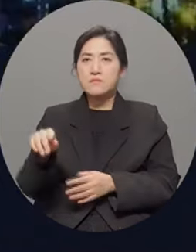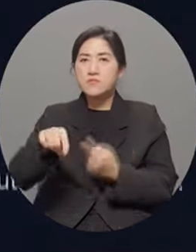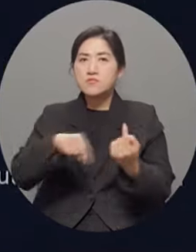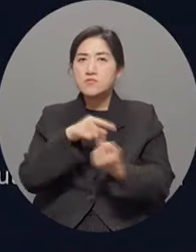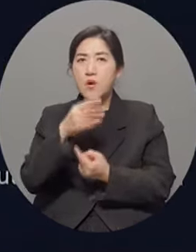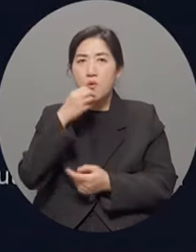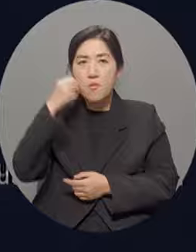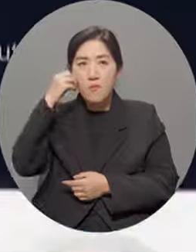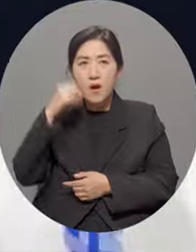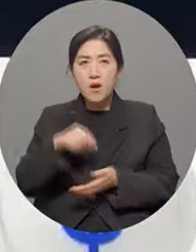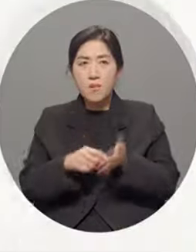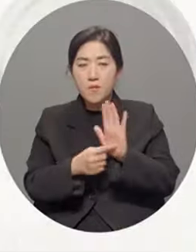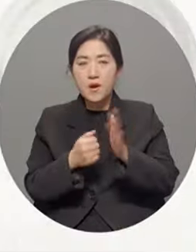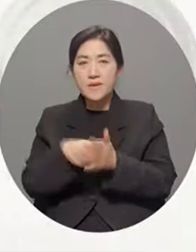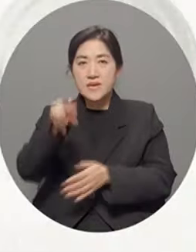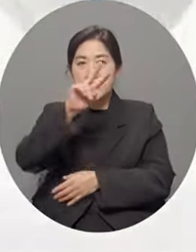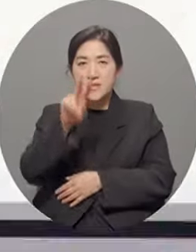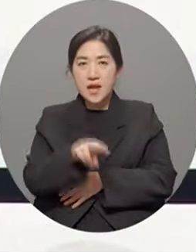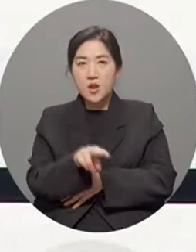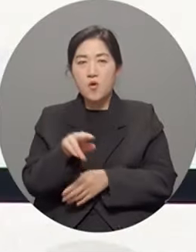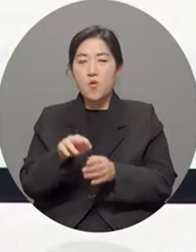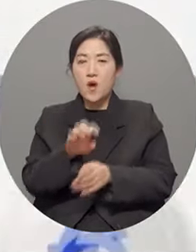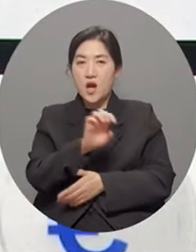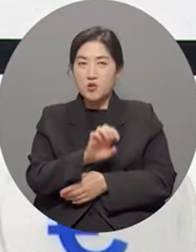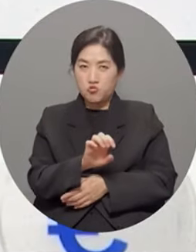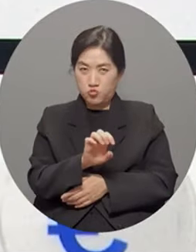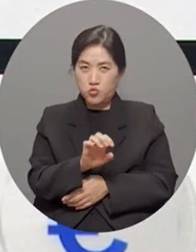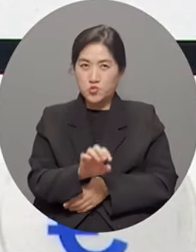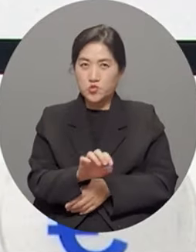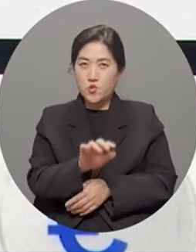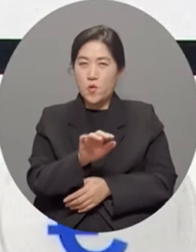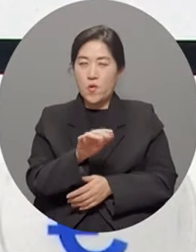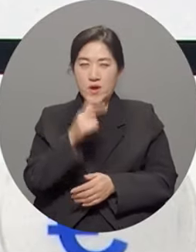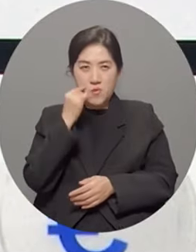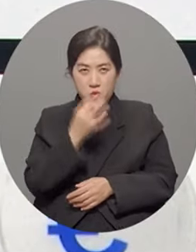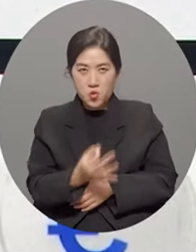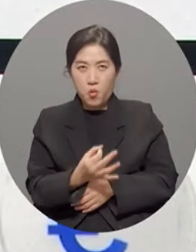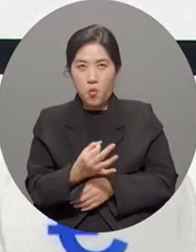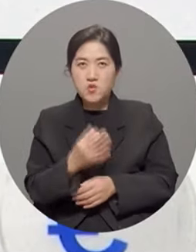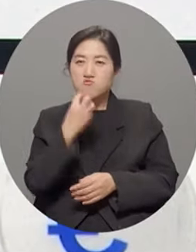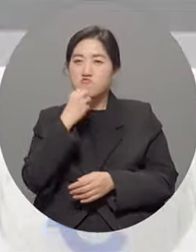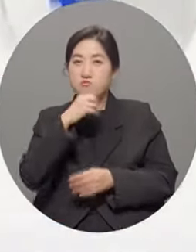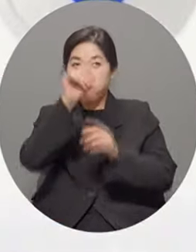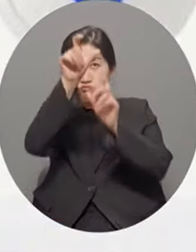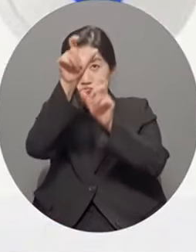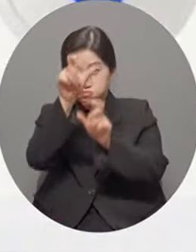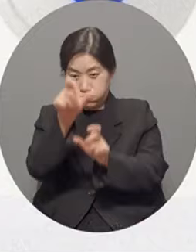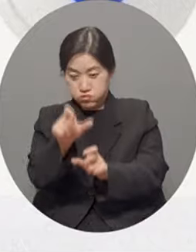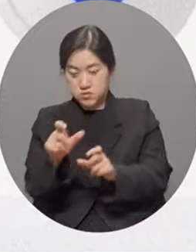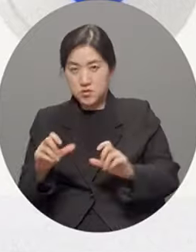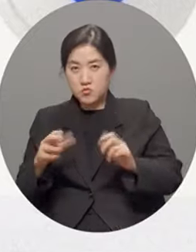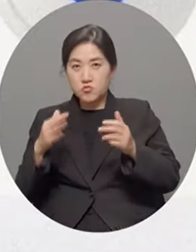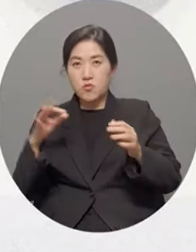(기자) 이들이 운영하는 홈페이지에는 달러와 유로, 엔화 등의 외화 표시